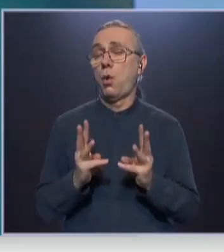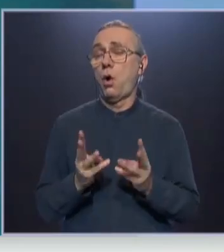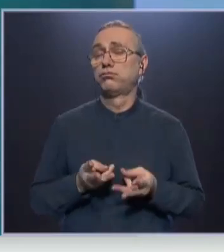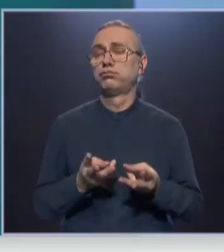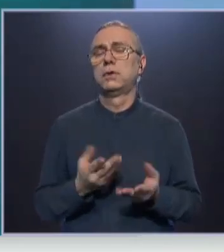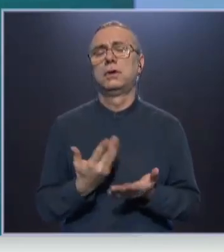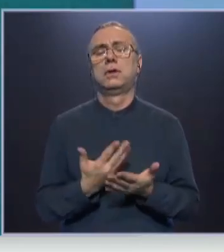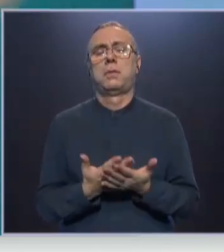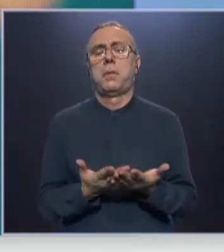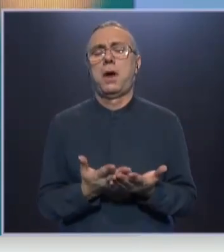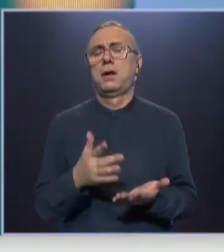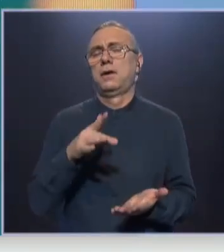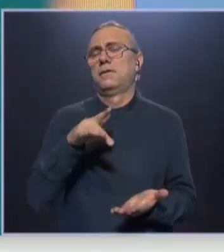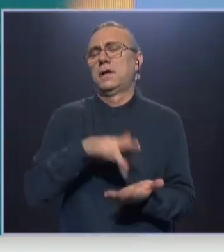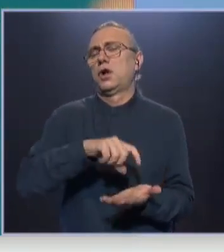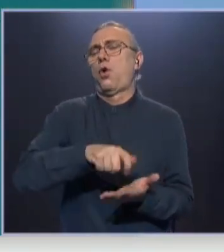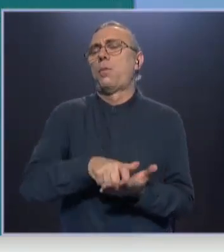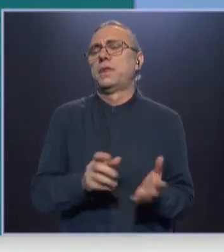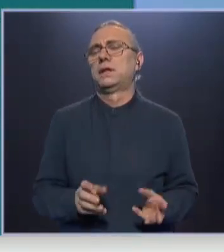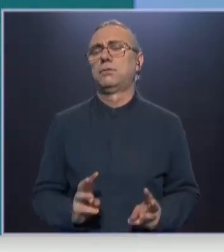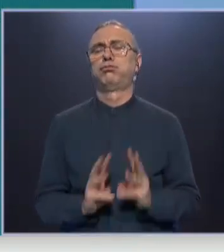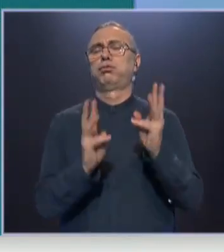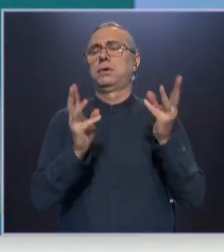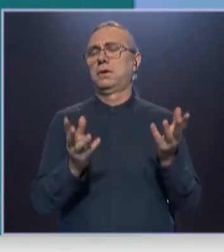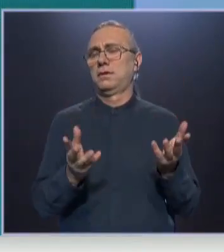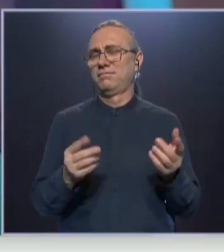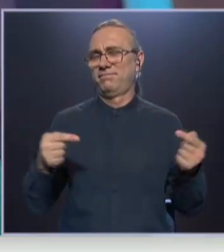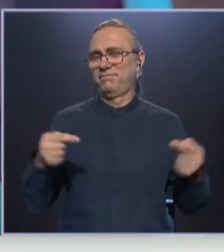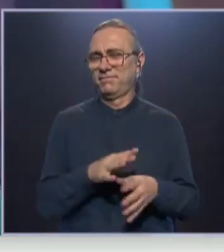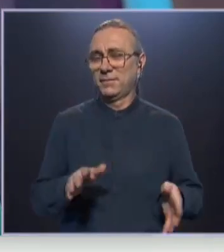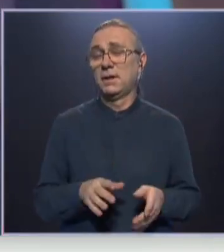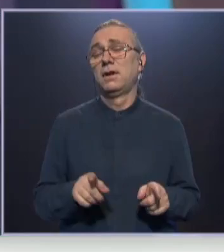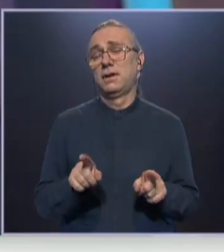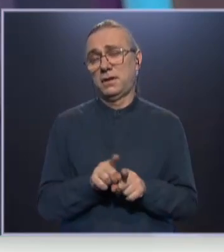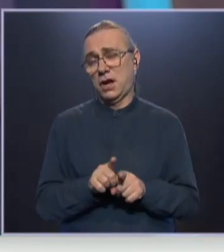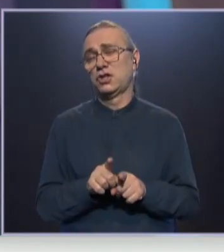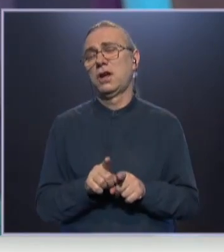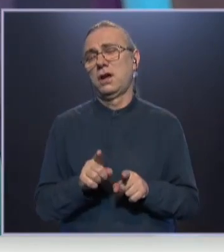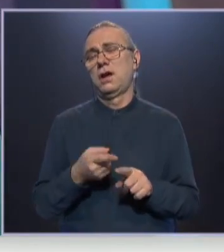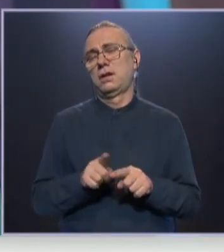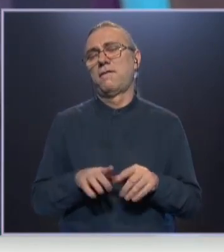что всему свое место и отношение плоским тоже спасибо большое напомню что сегодня ваши вопросы